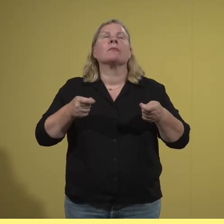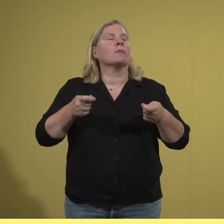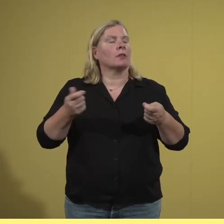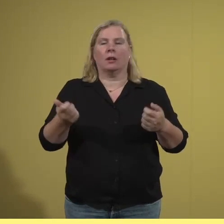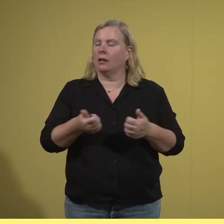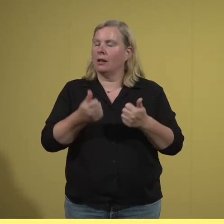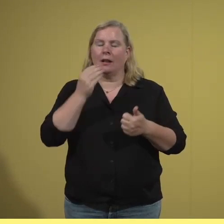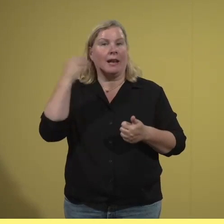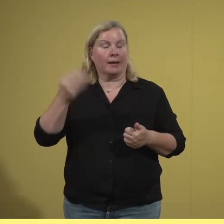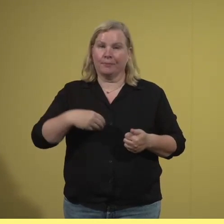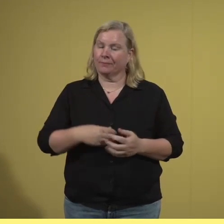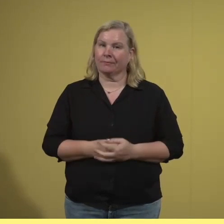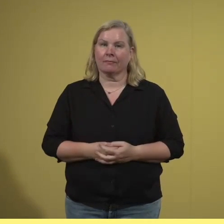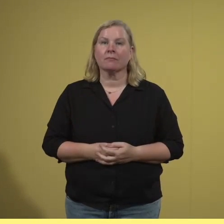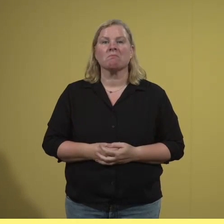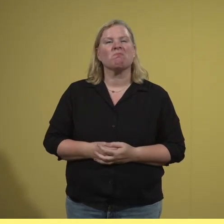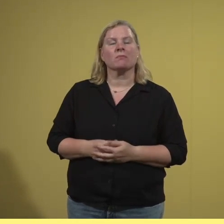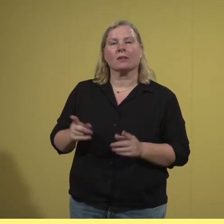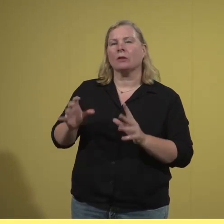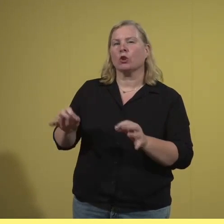Ah, wirklich, es riecht so lecker. Wird gut.